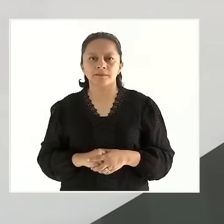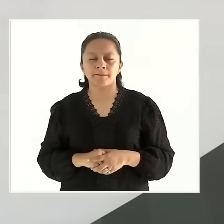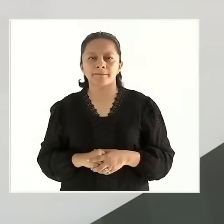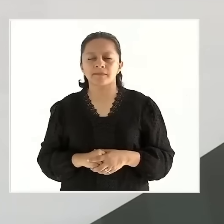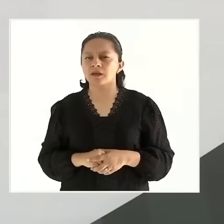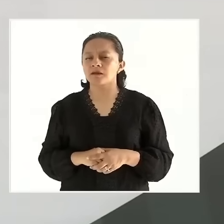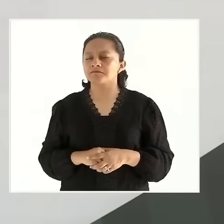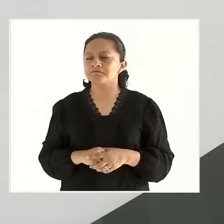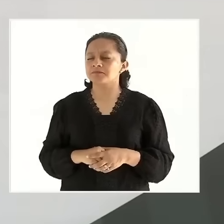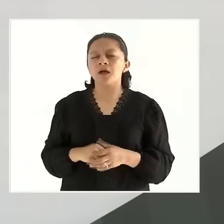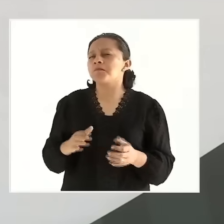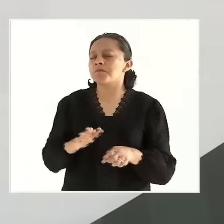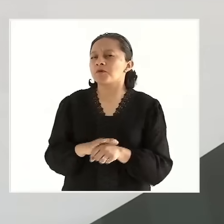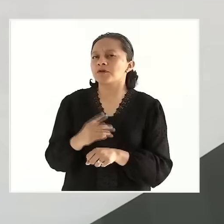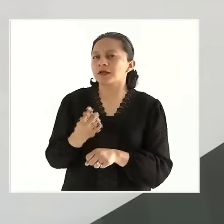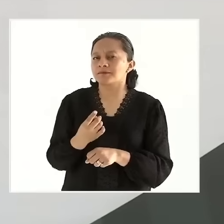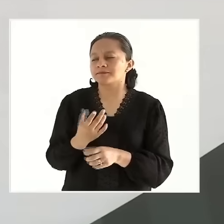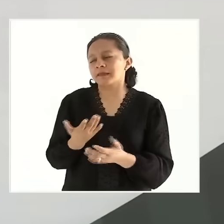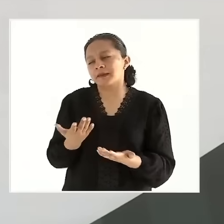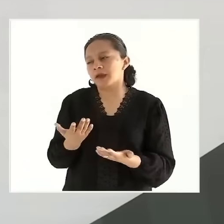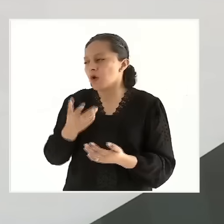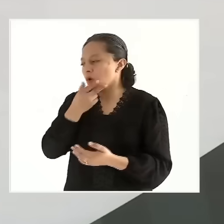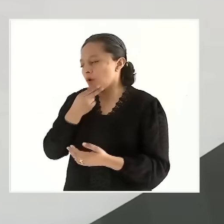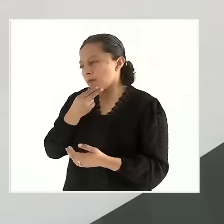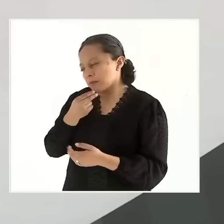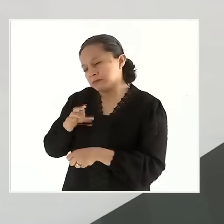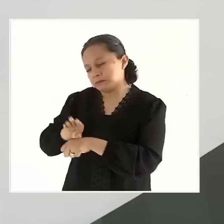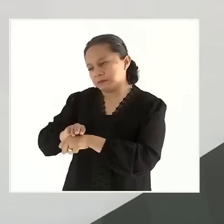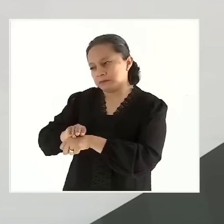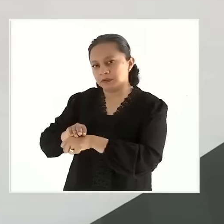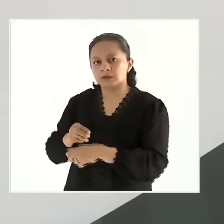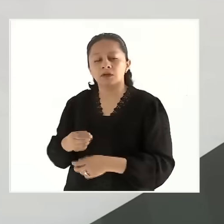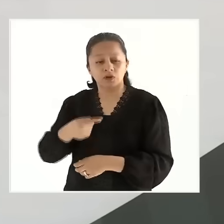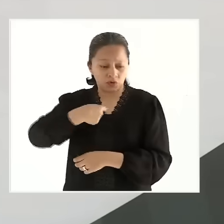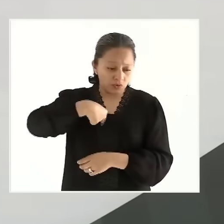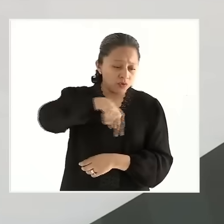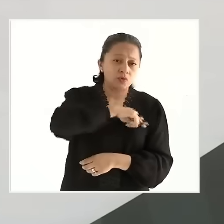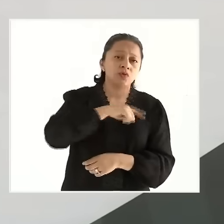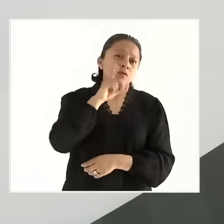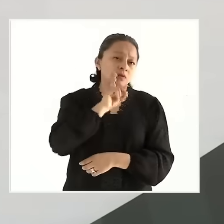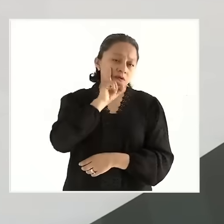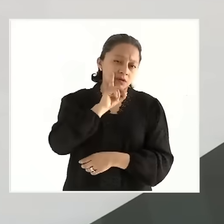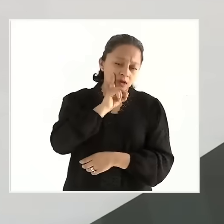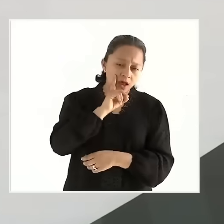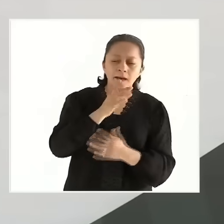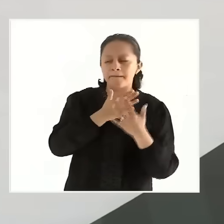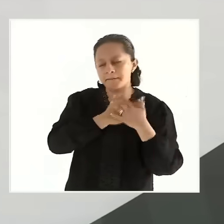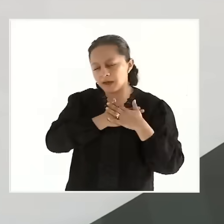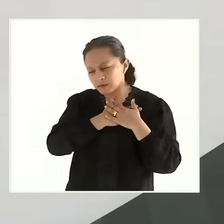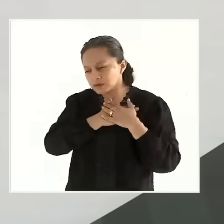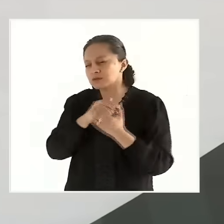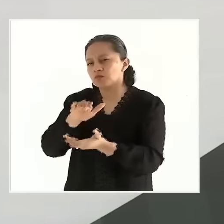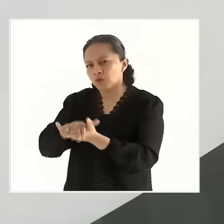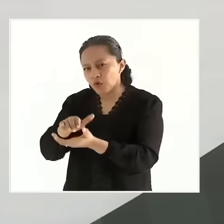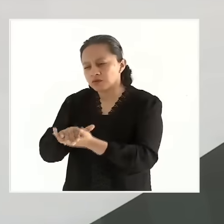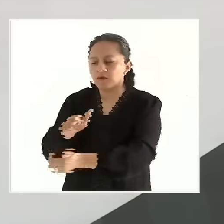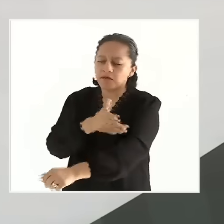Porque con el permiso de los varones, nosotras amamos a nuestros esposos, a nuestra familia,